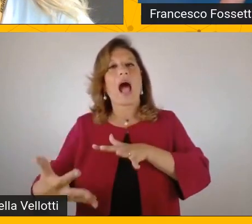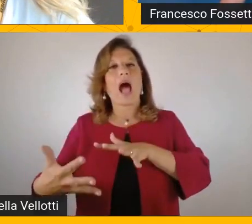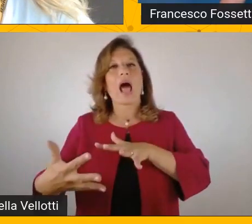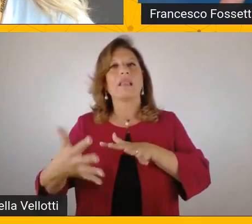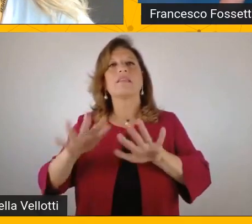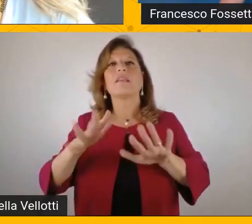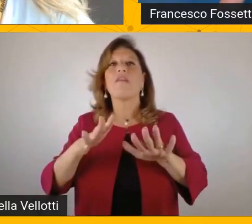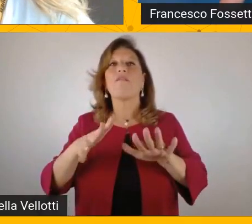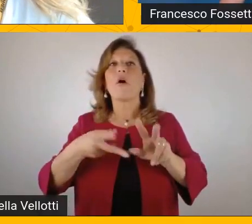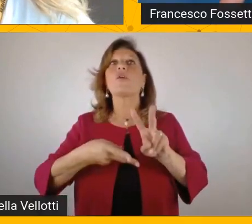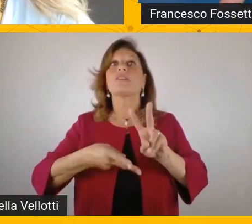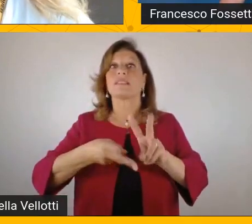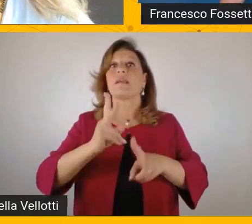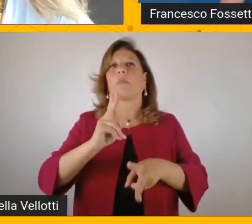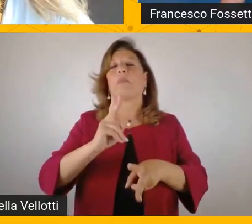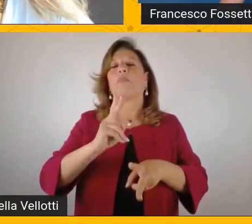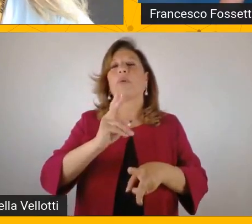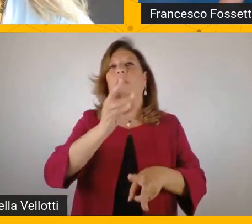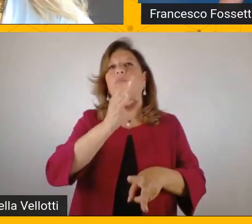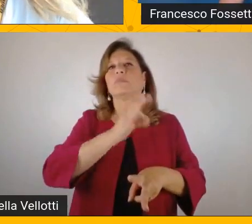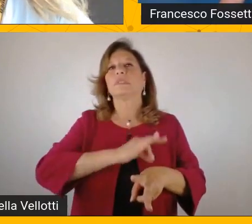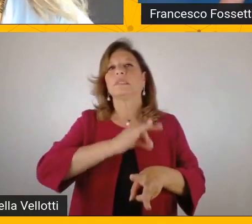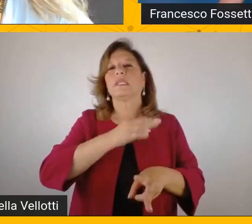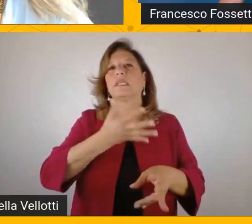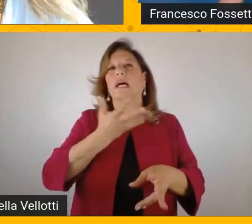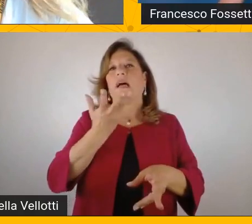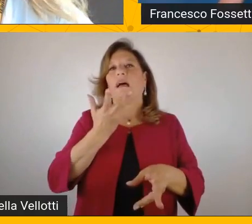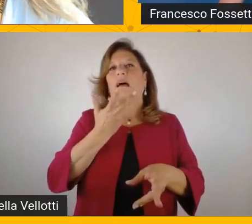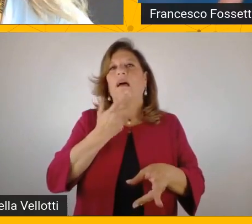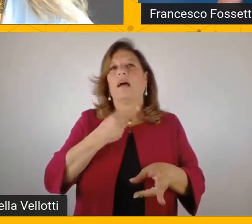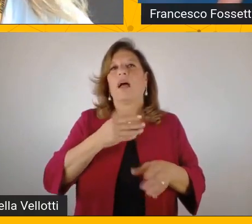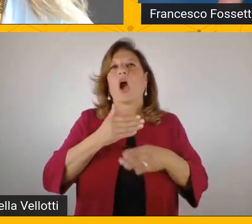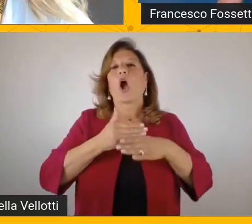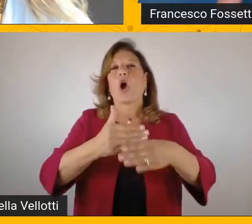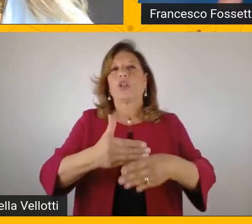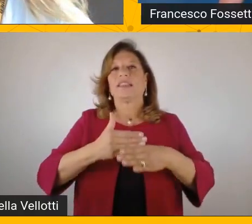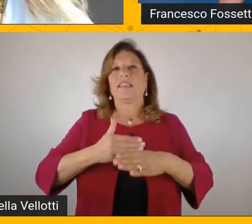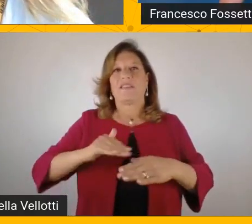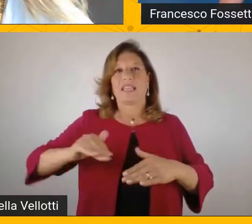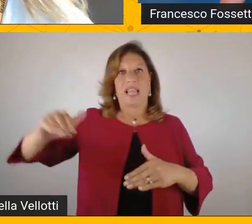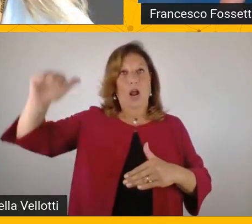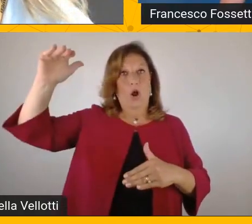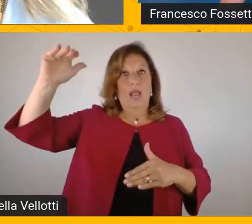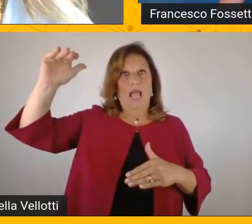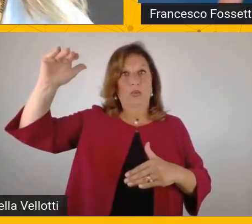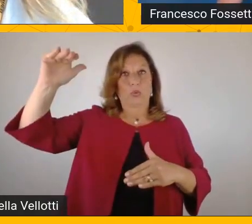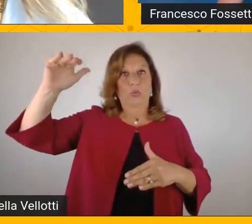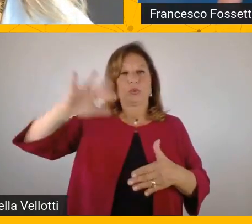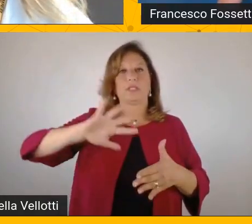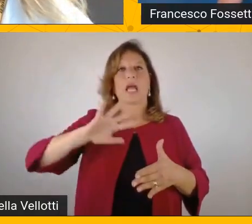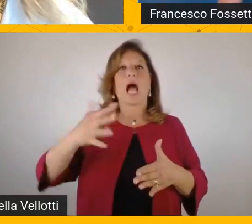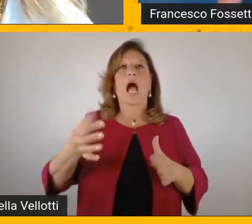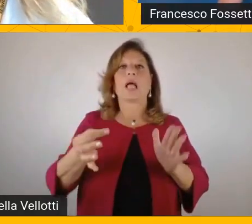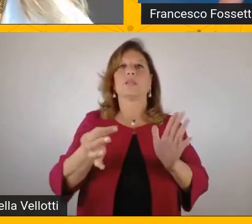prodotti che forse sono anche quelli più interessanti da